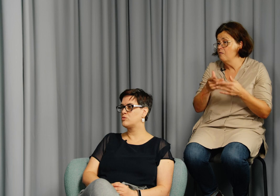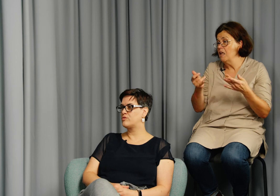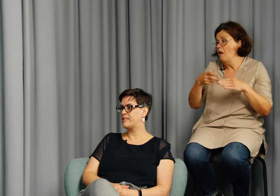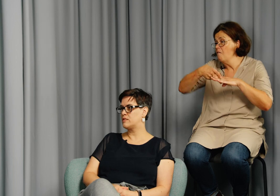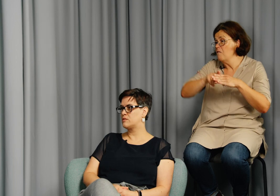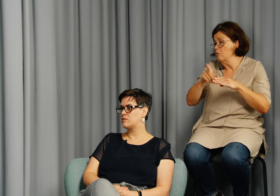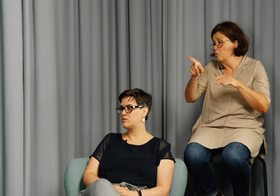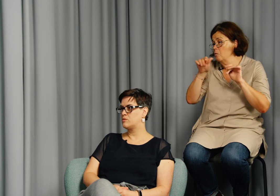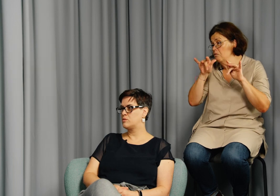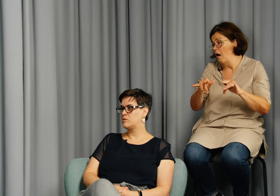die du verwendest?